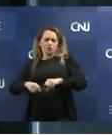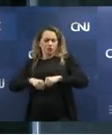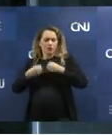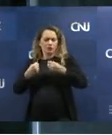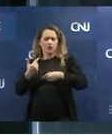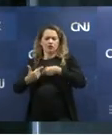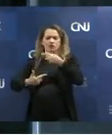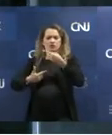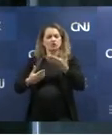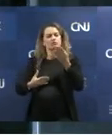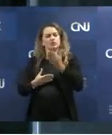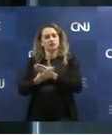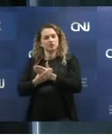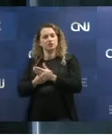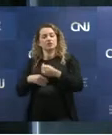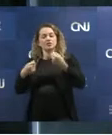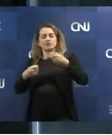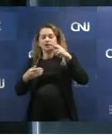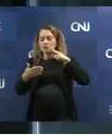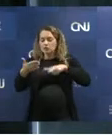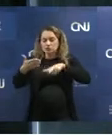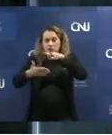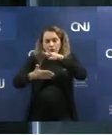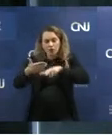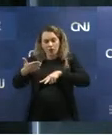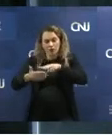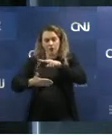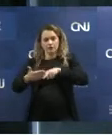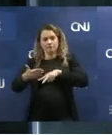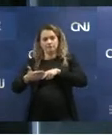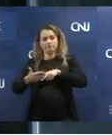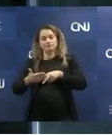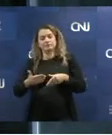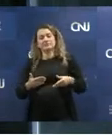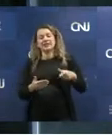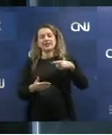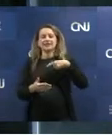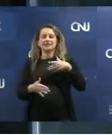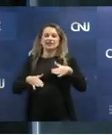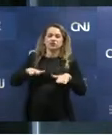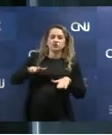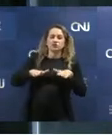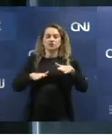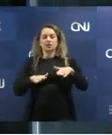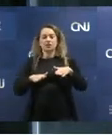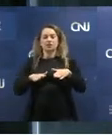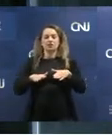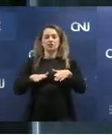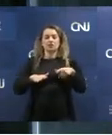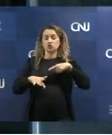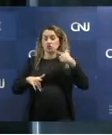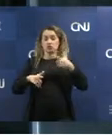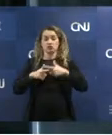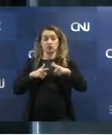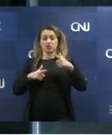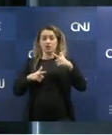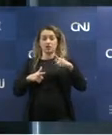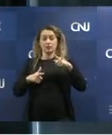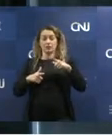Então, temos que analisar que, numa certa situação de coincidência, não houve prejuízo em concreto para o réu.